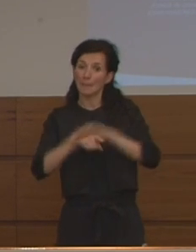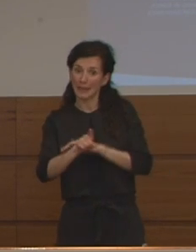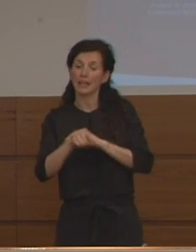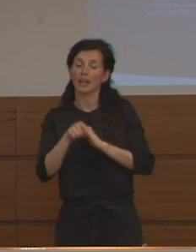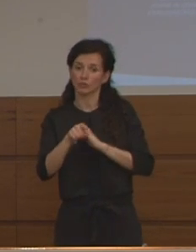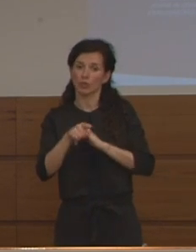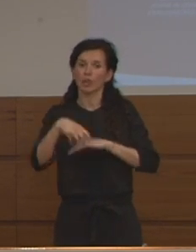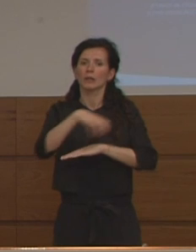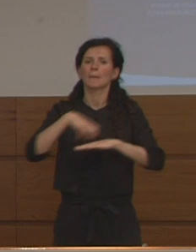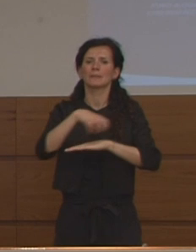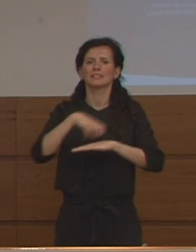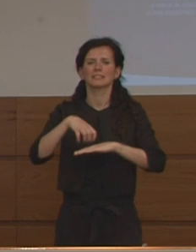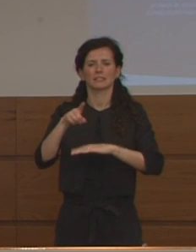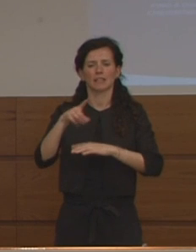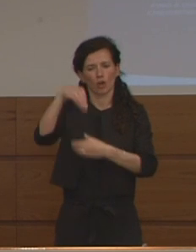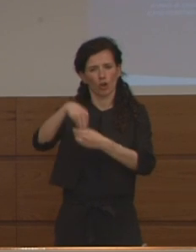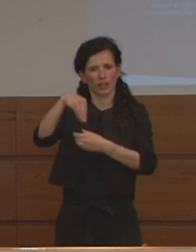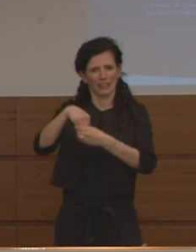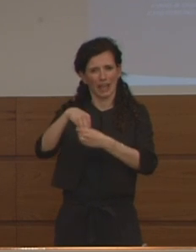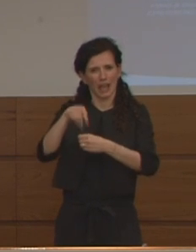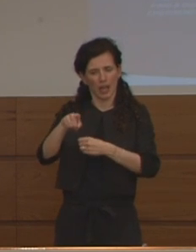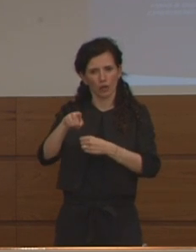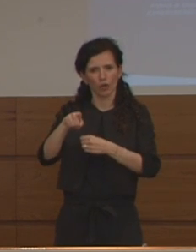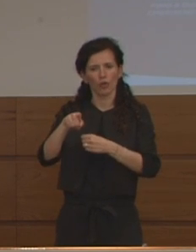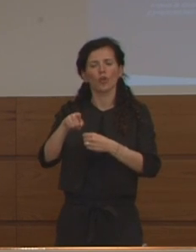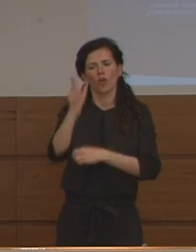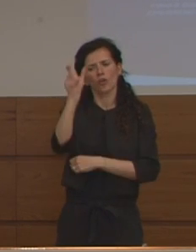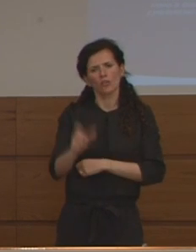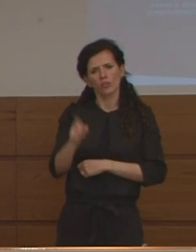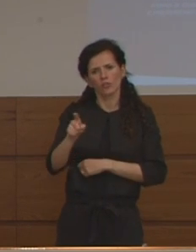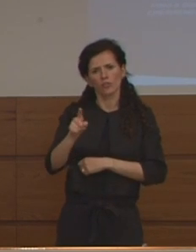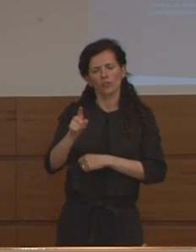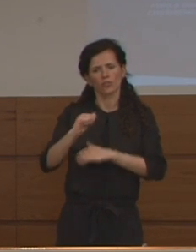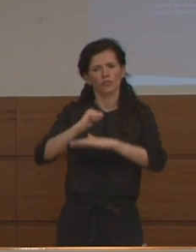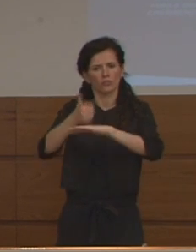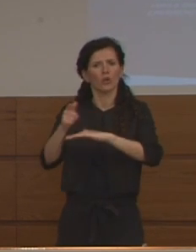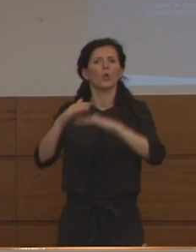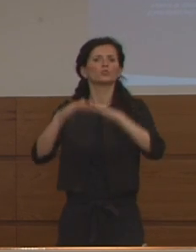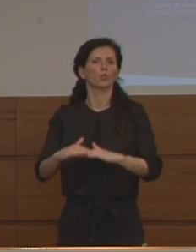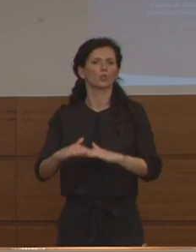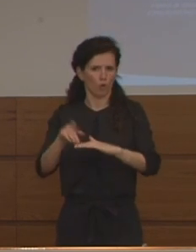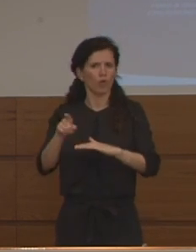Ministero dell'Interno in qualità di soggetto attuatore per assicurare la